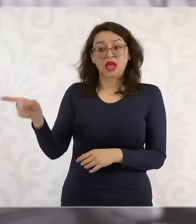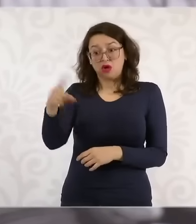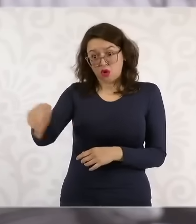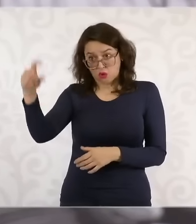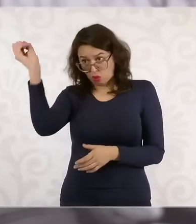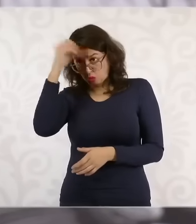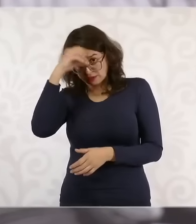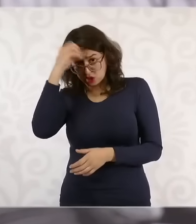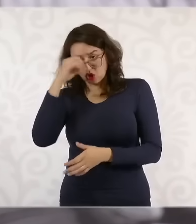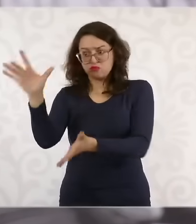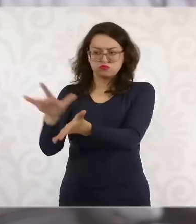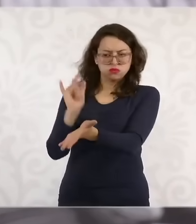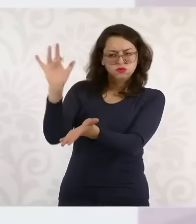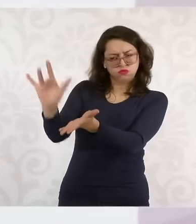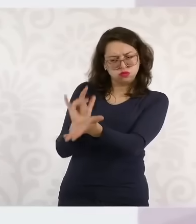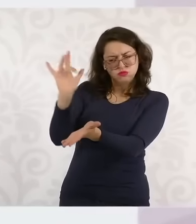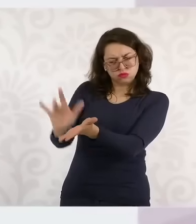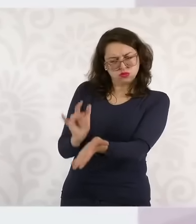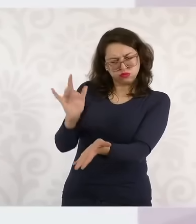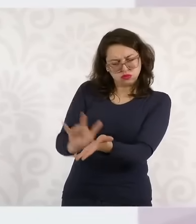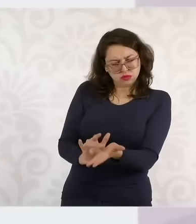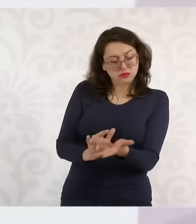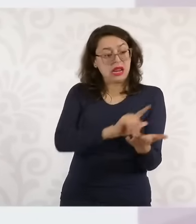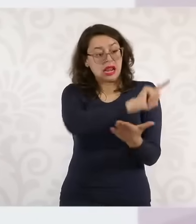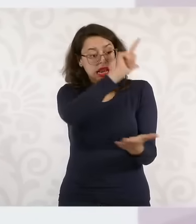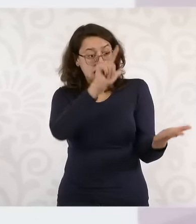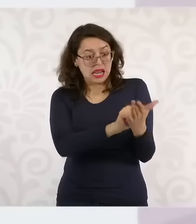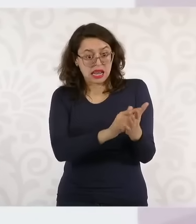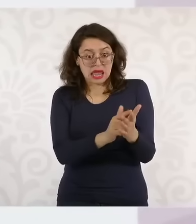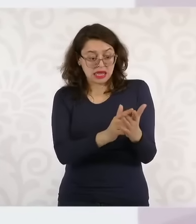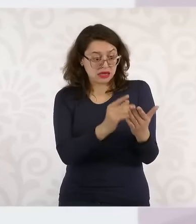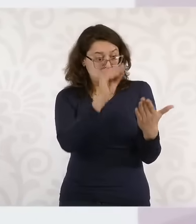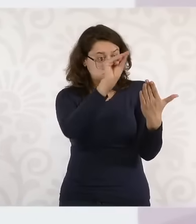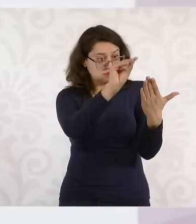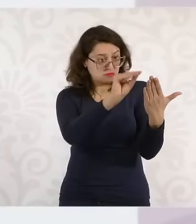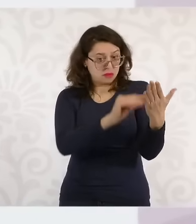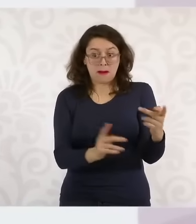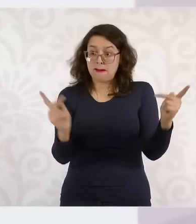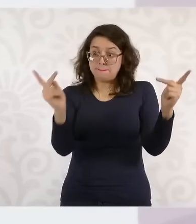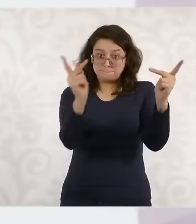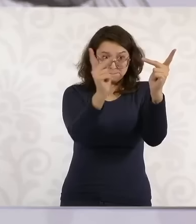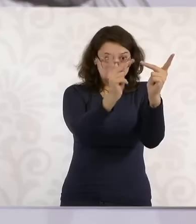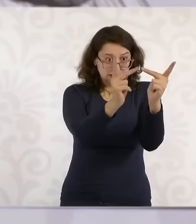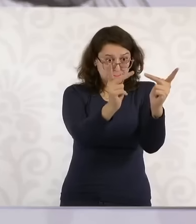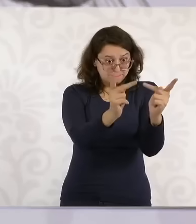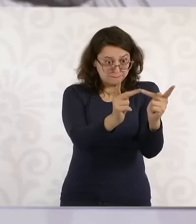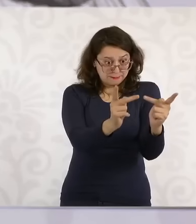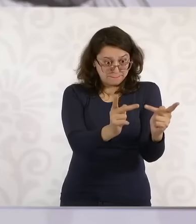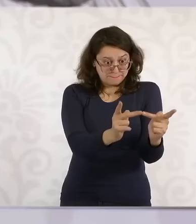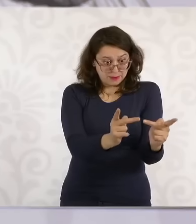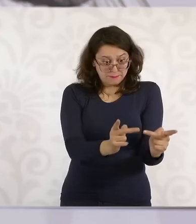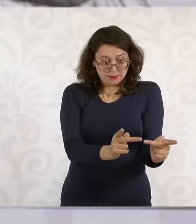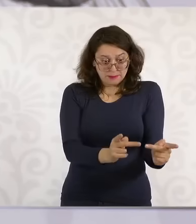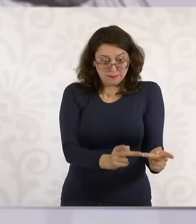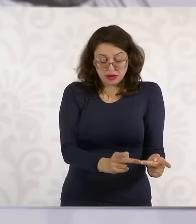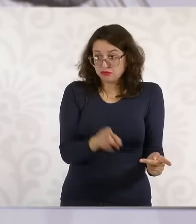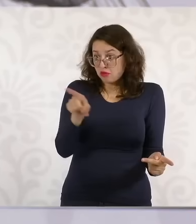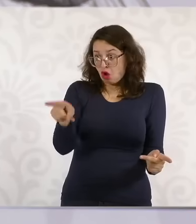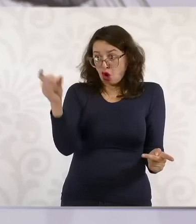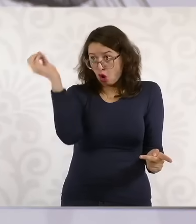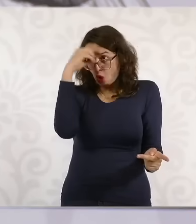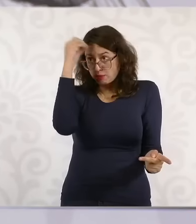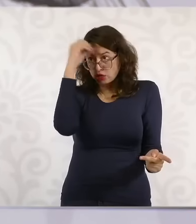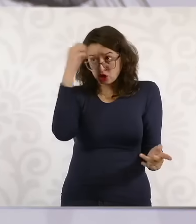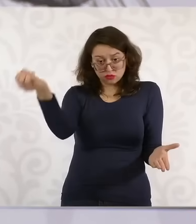su eh en la ley, o sea, ya fueron levantadas, ya fueron recogidas cada una de las preocupaciones,